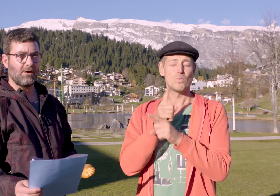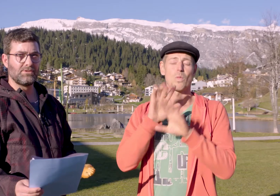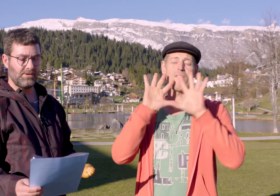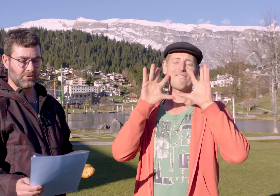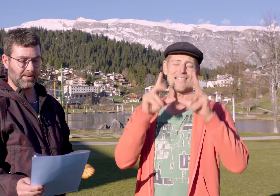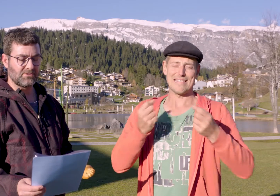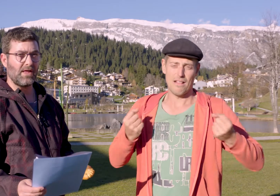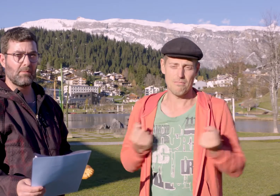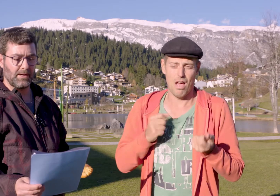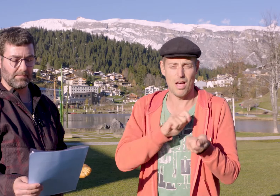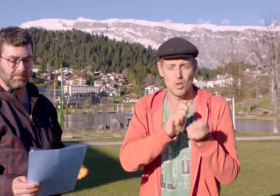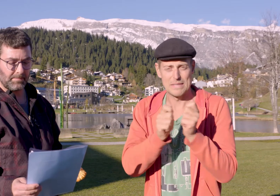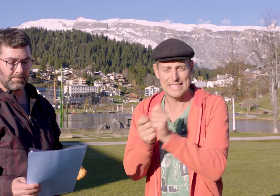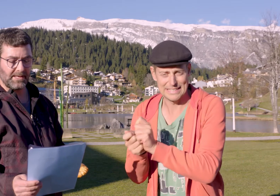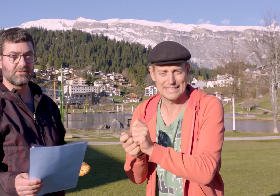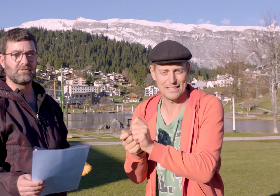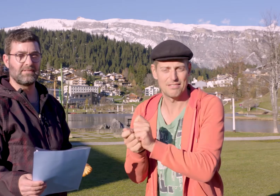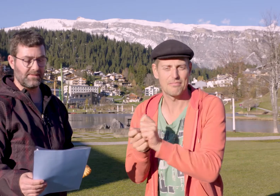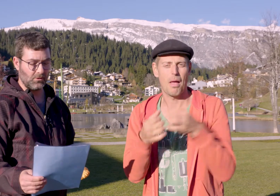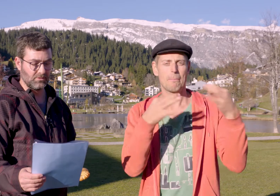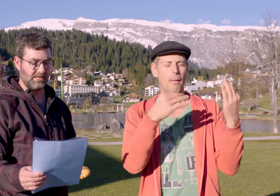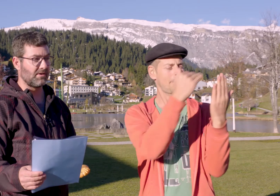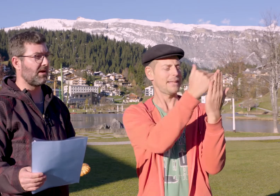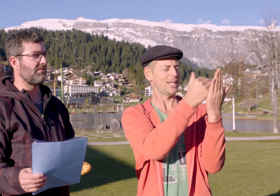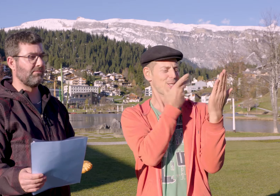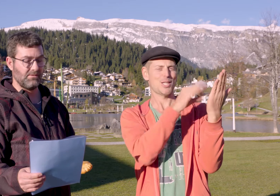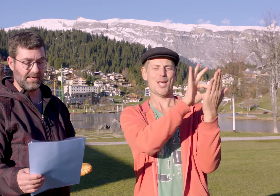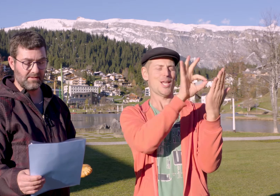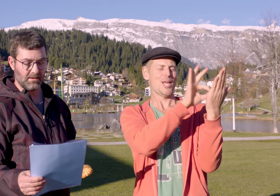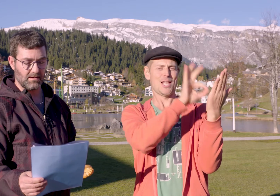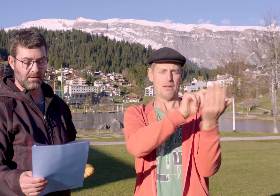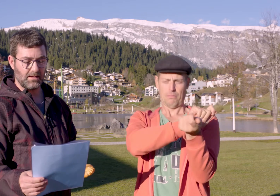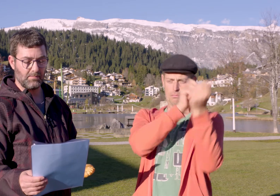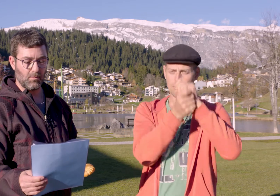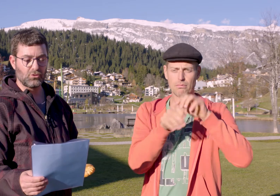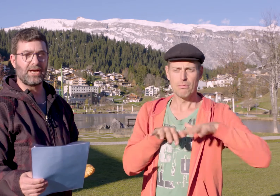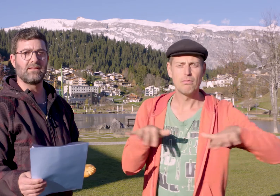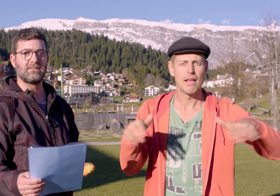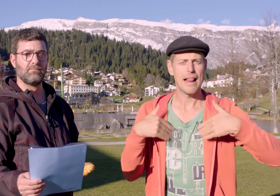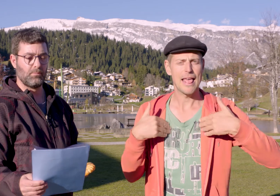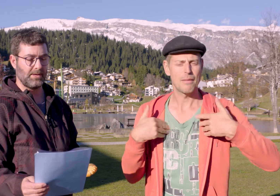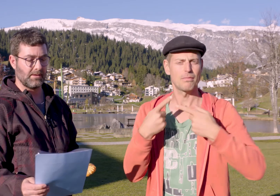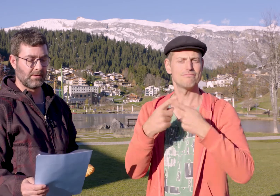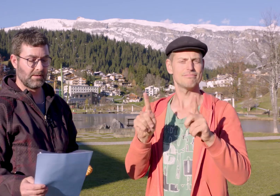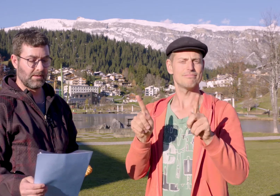Für eine inklusive Gesellschaft wünsche ich mir persönlich, , dass sie gelebt wird und nicht nur auf Papier besteht.